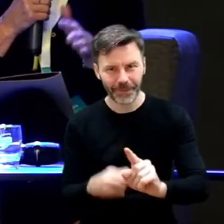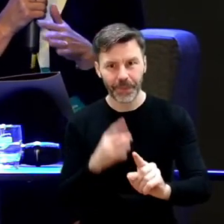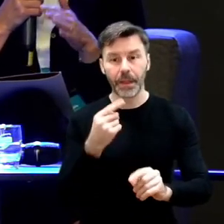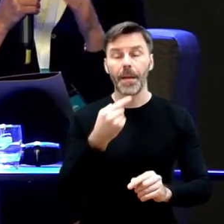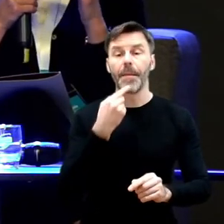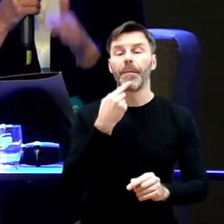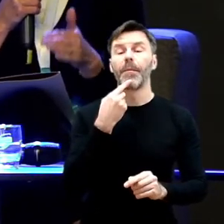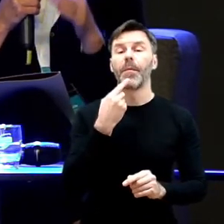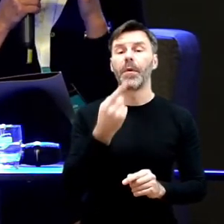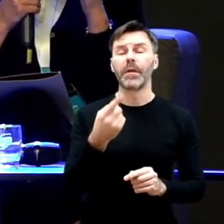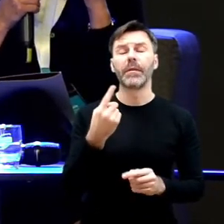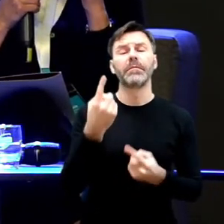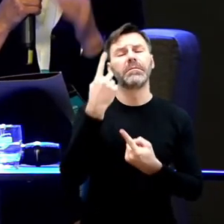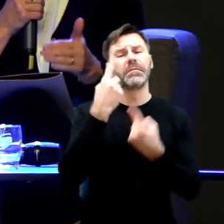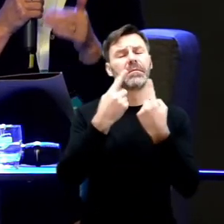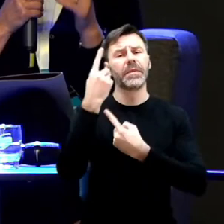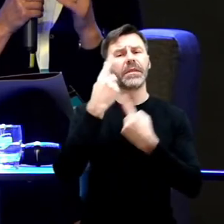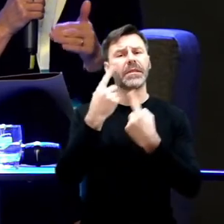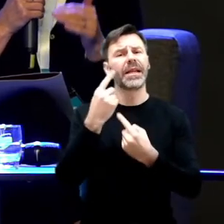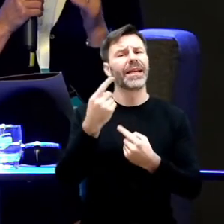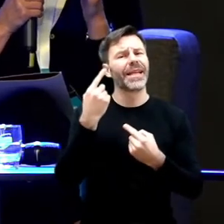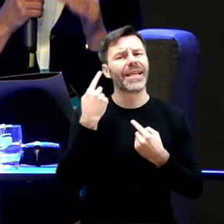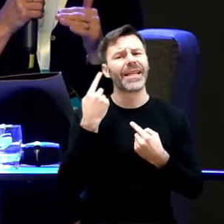z bardziej spektakularnych dzisiaj przykładów,